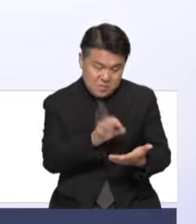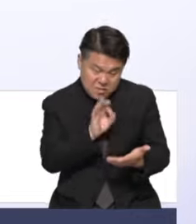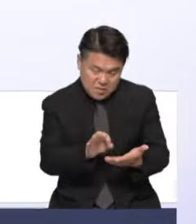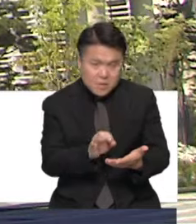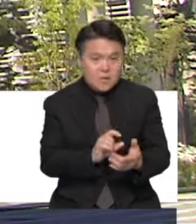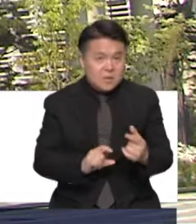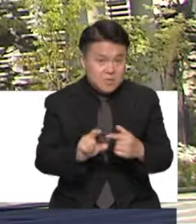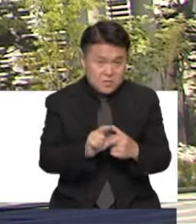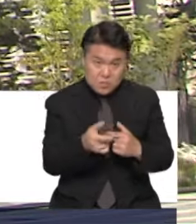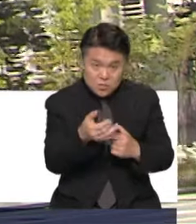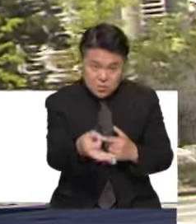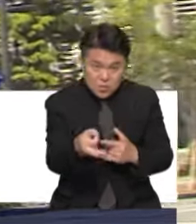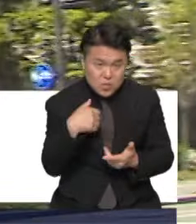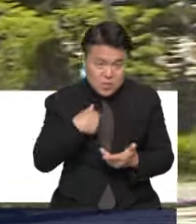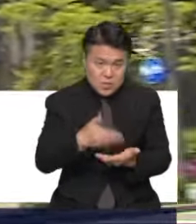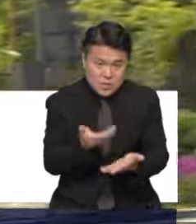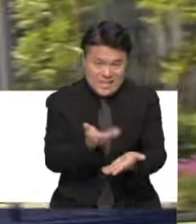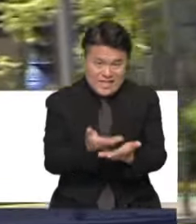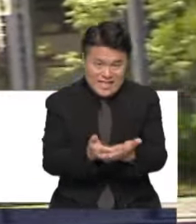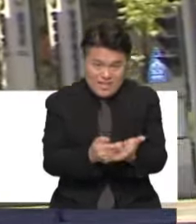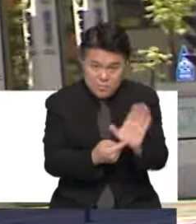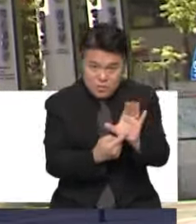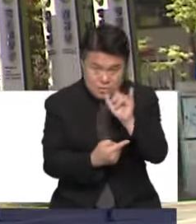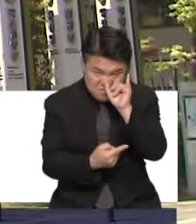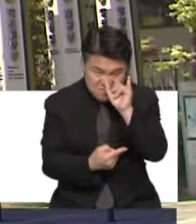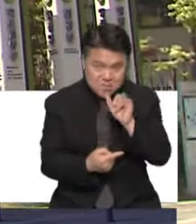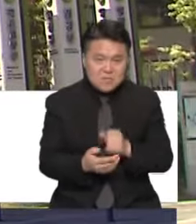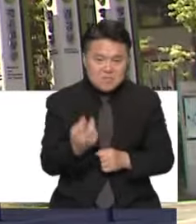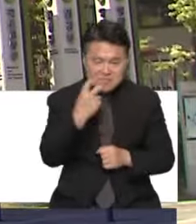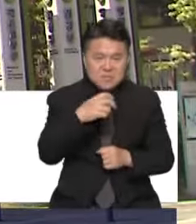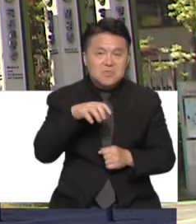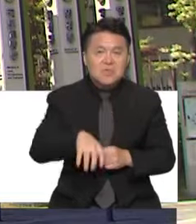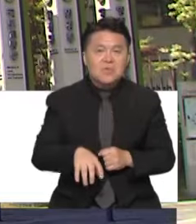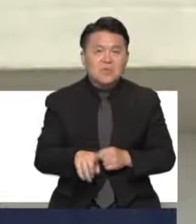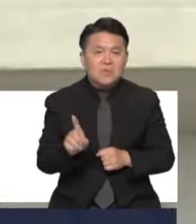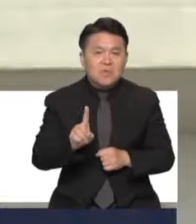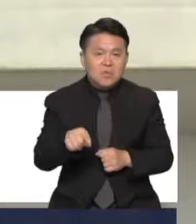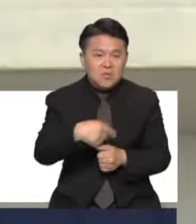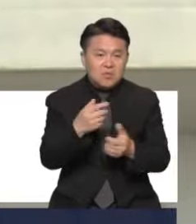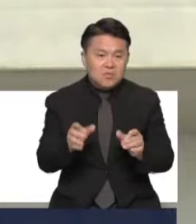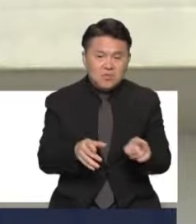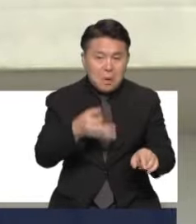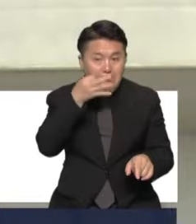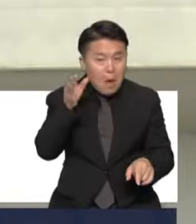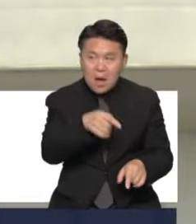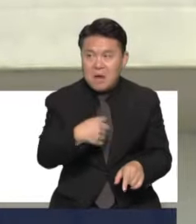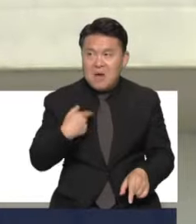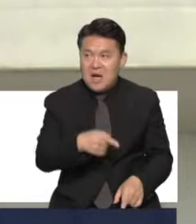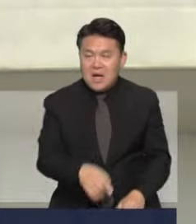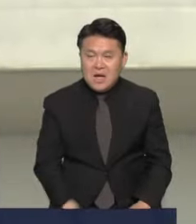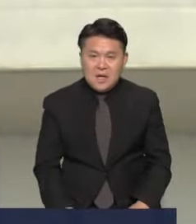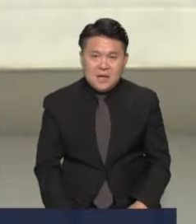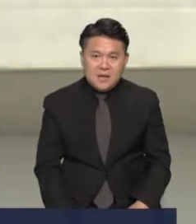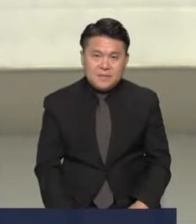돈을 돌려달라는 안내 문구까지 있었지만 감독기관인 환경부는 이를 파악조차 못했던 걸로 권익위 조사에서 확인됐습니다.